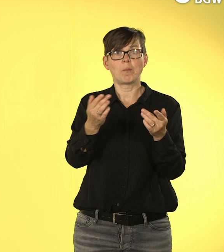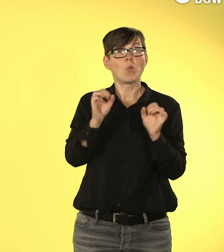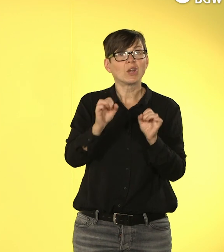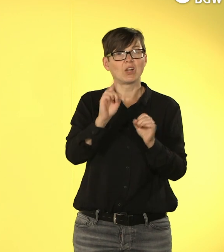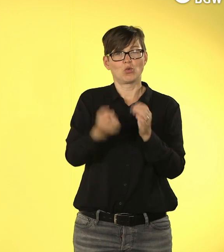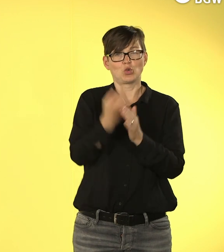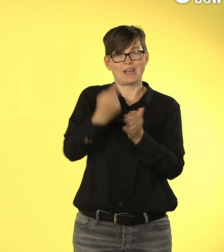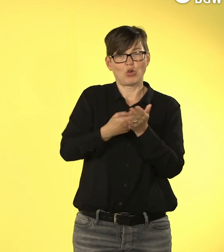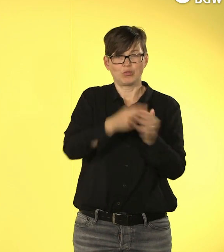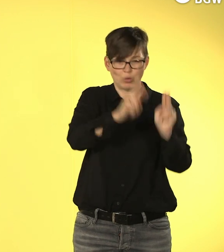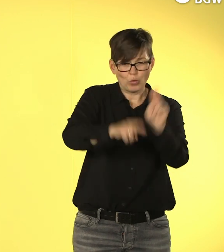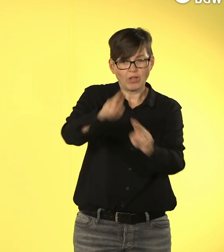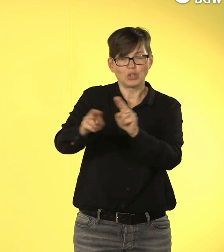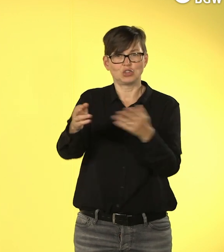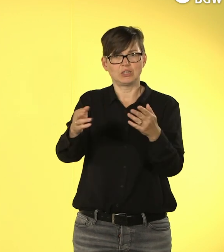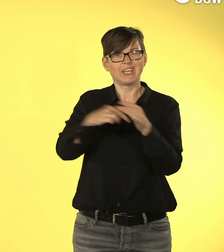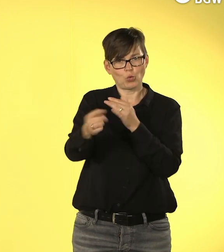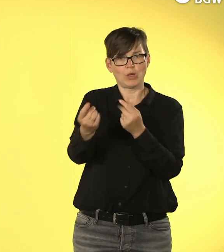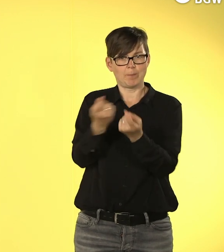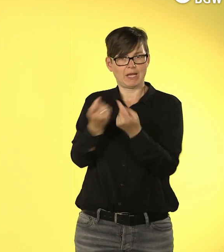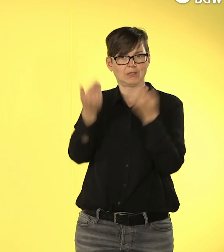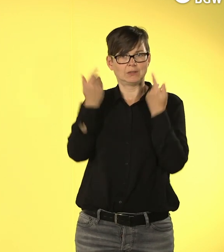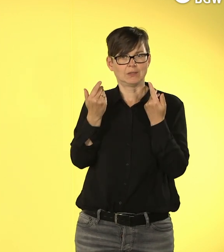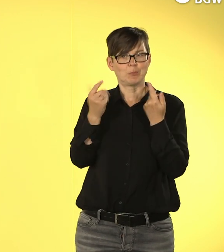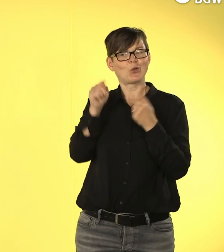und anders geführt werden möchten.